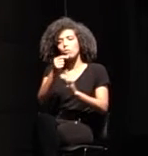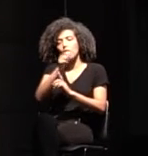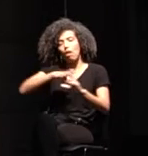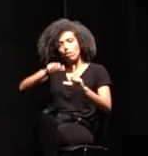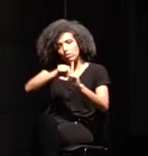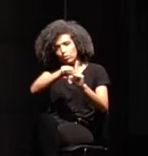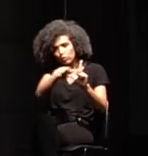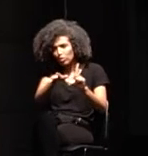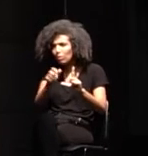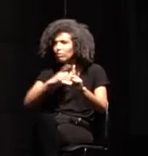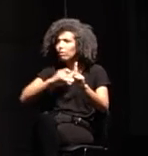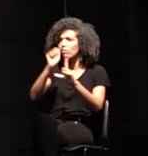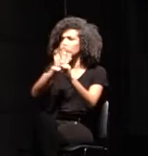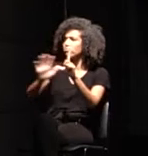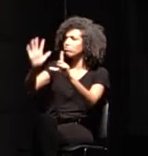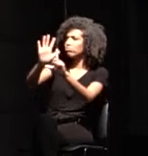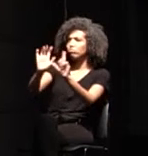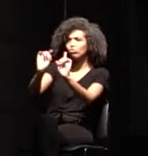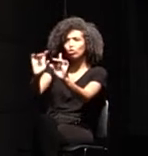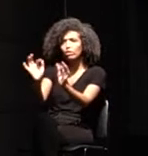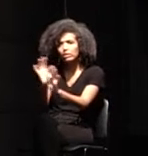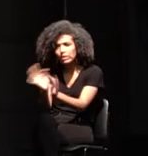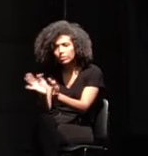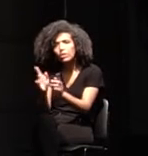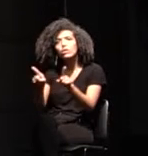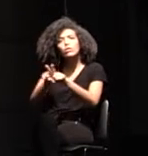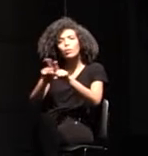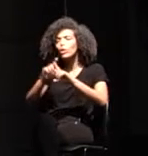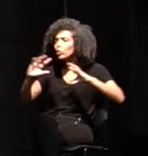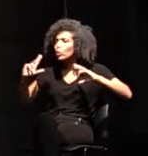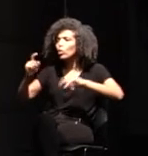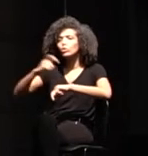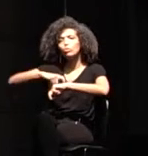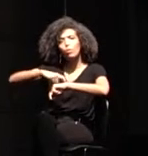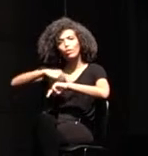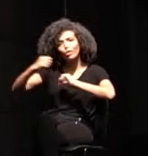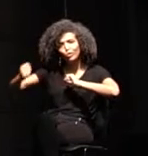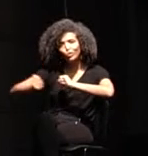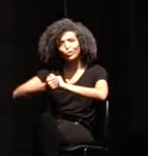mas a presença comunal que todos nós passamos juntos assistindo aos filmes